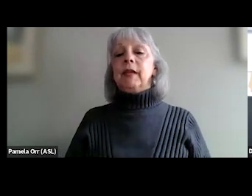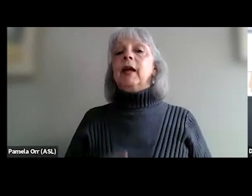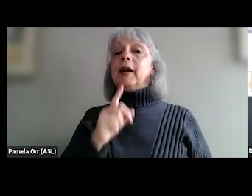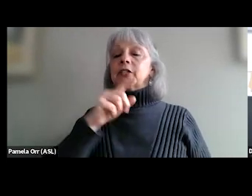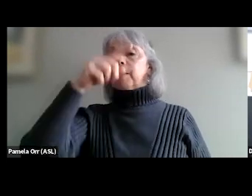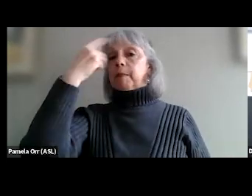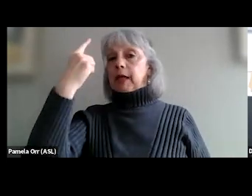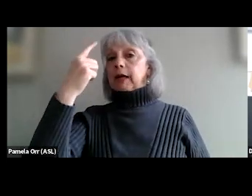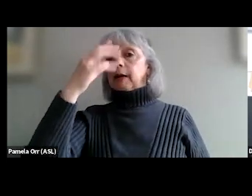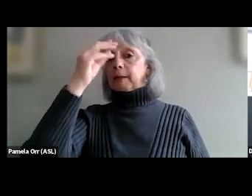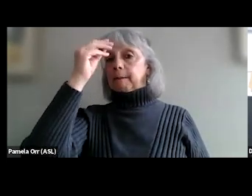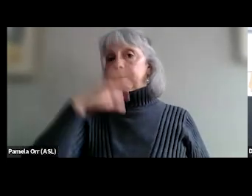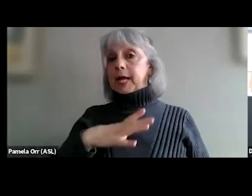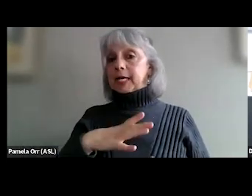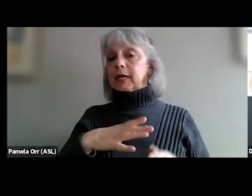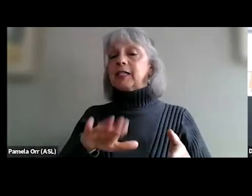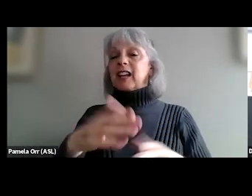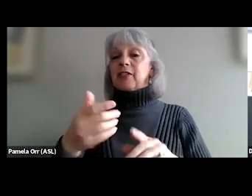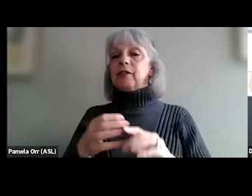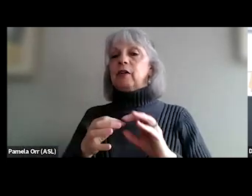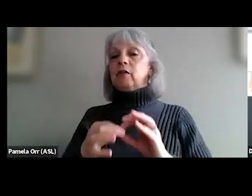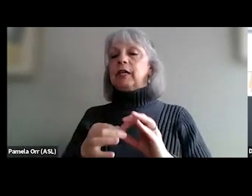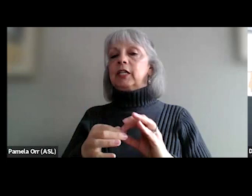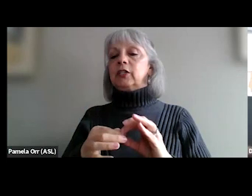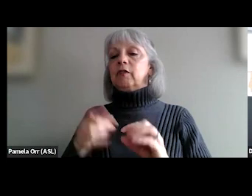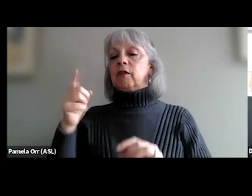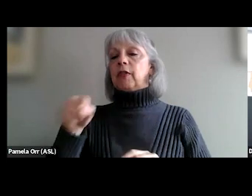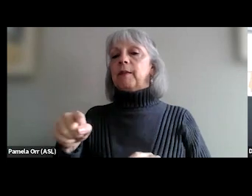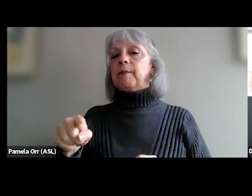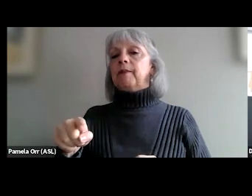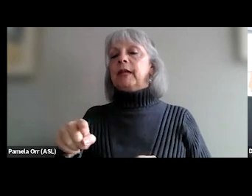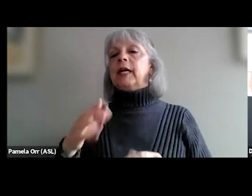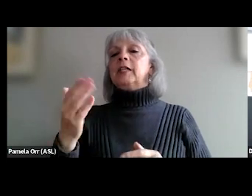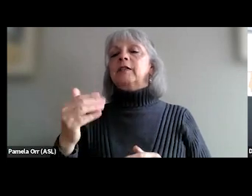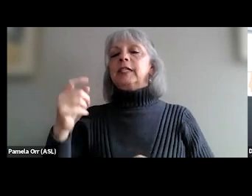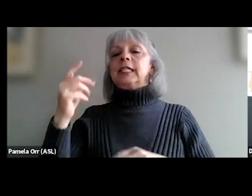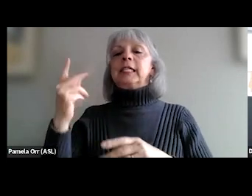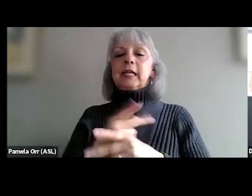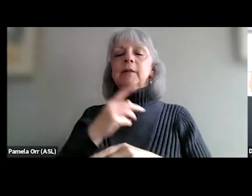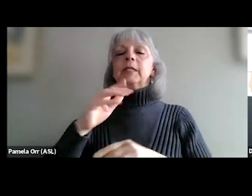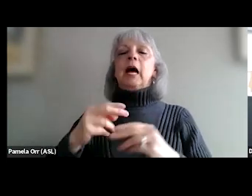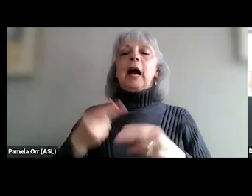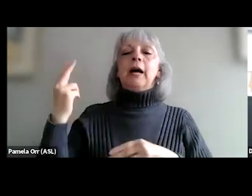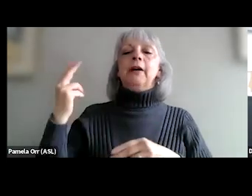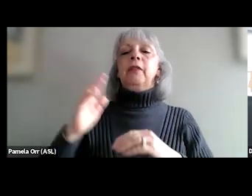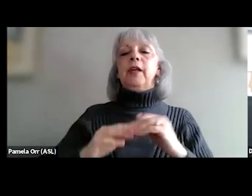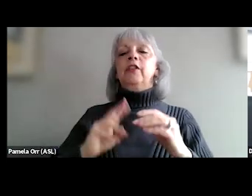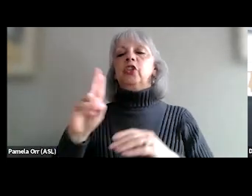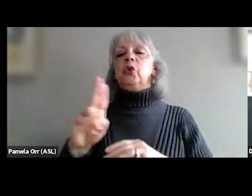entre los hombres negros de la ciudad de San Luis por muertes relacionadas con drogas es casi 15 veces más altas que la tasa promedio de la población de los Estados Unidos.